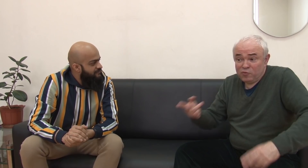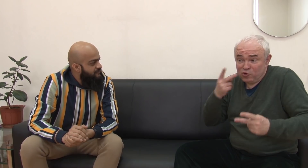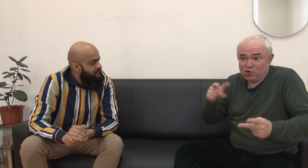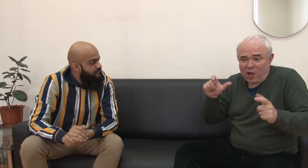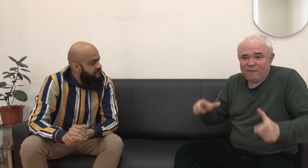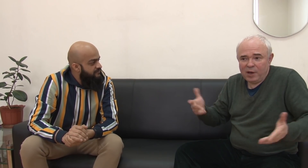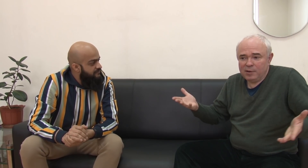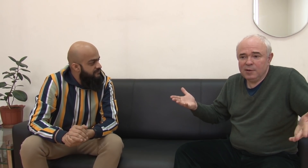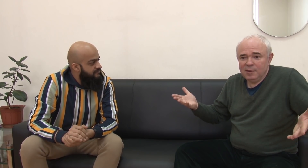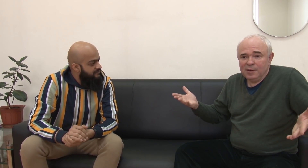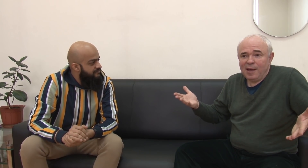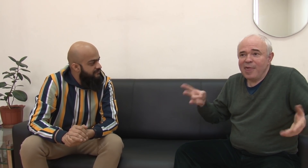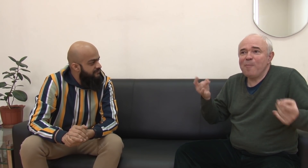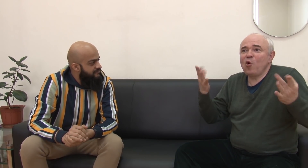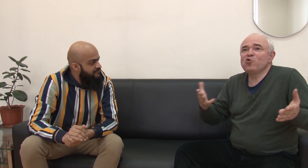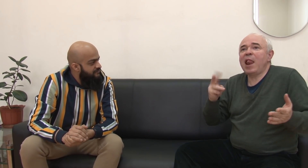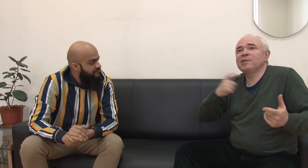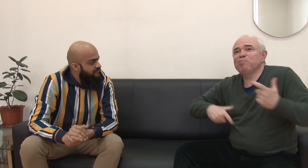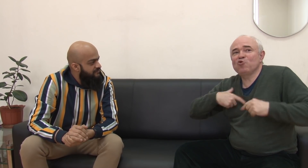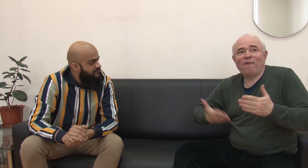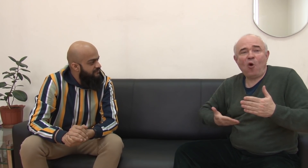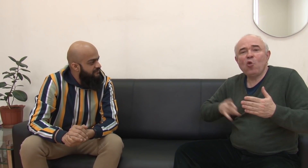Видите, человек не просто для себя живет.